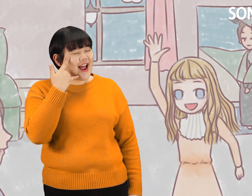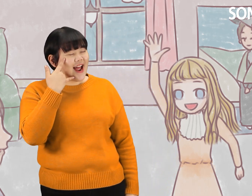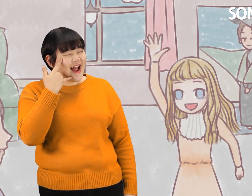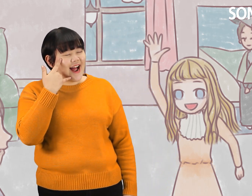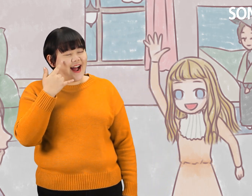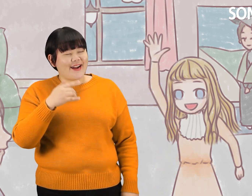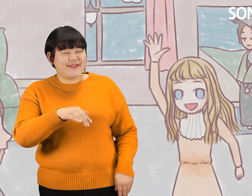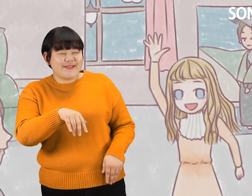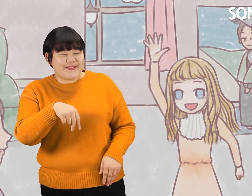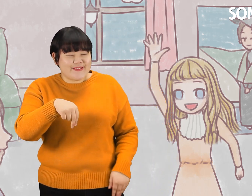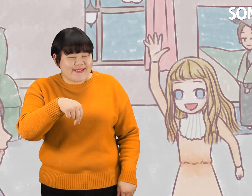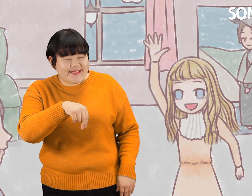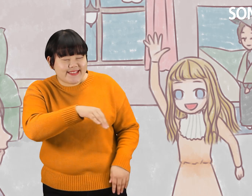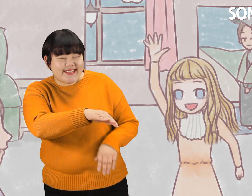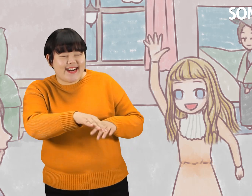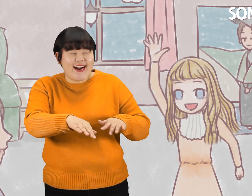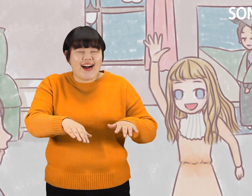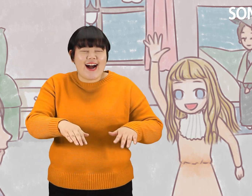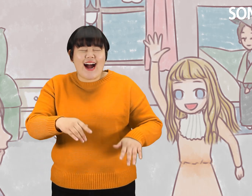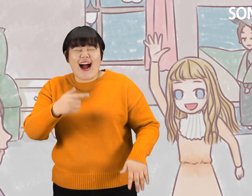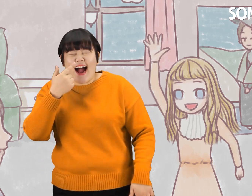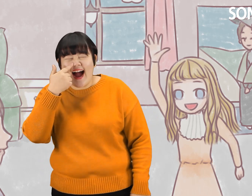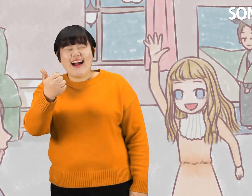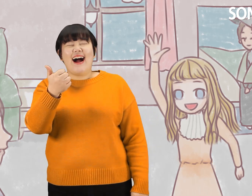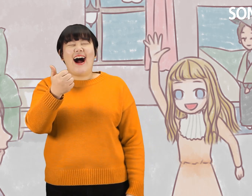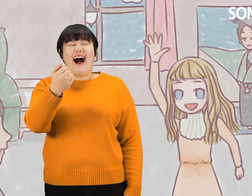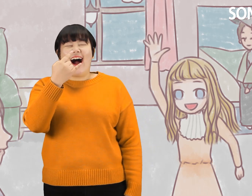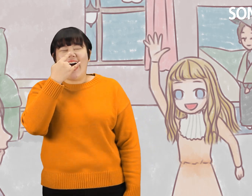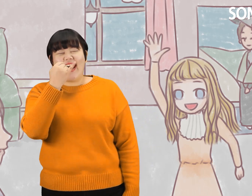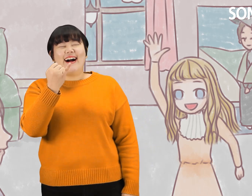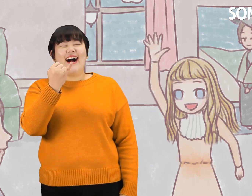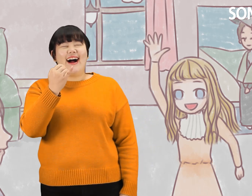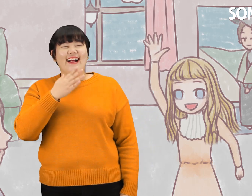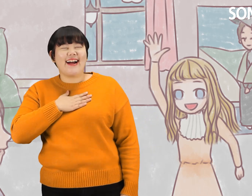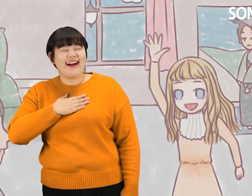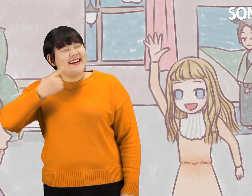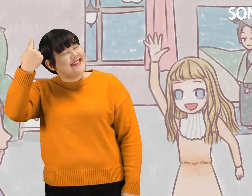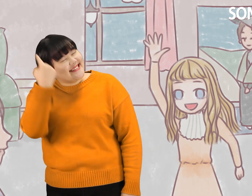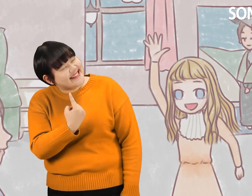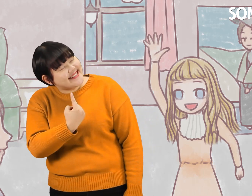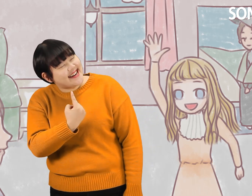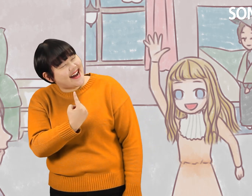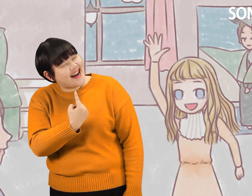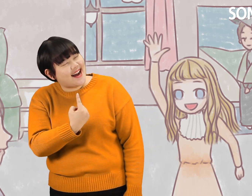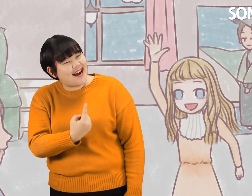「お父さん！ママ！行ってきました。」